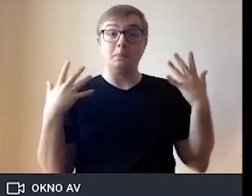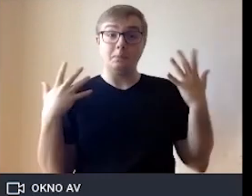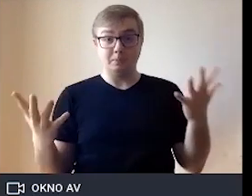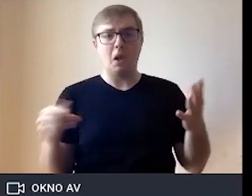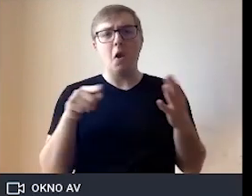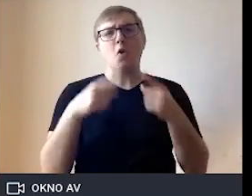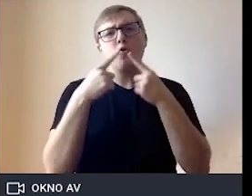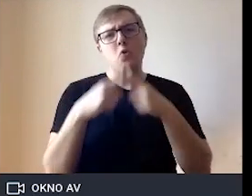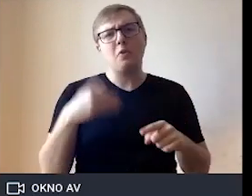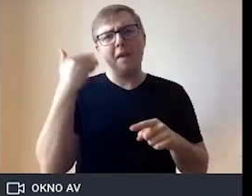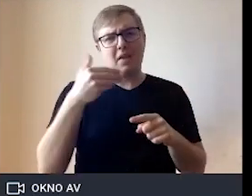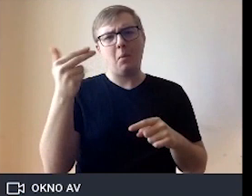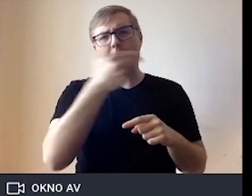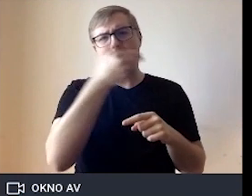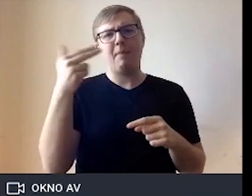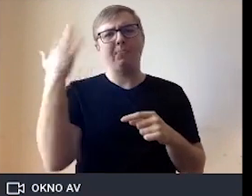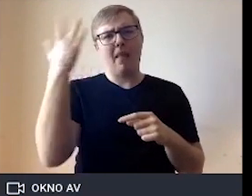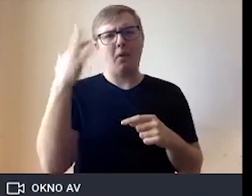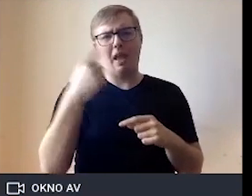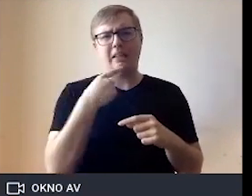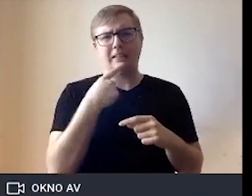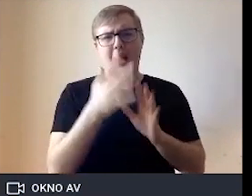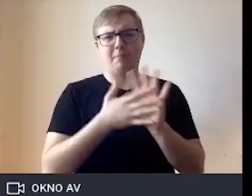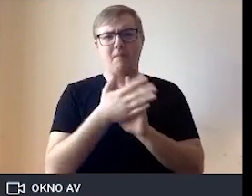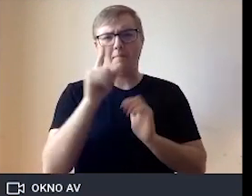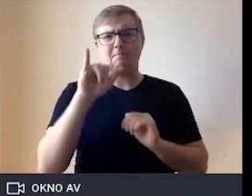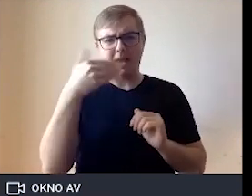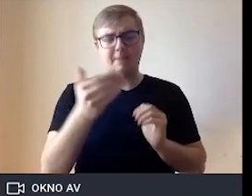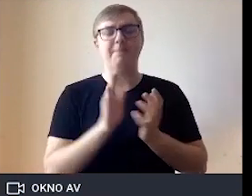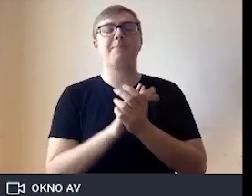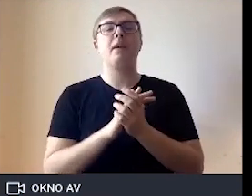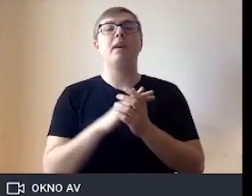Zakończyliśmy krótką teorię na temat Polskiego Języka Migowego.